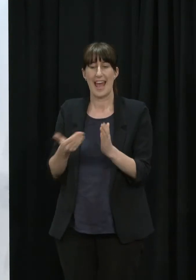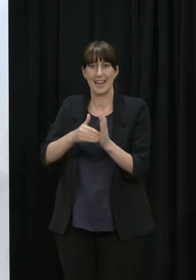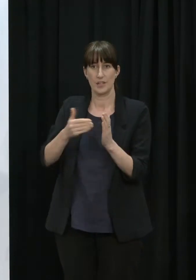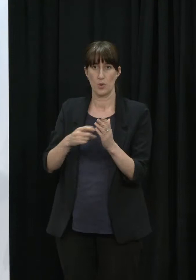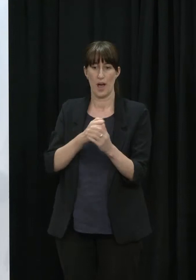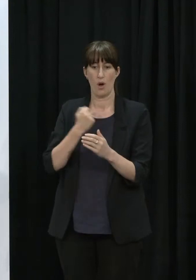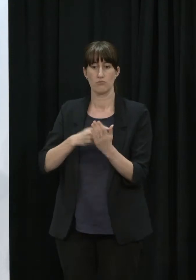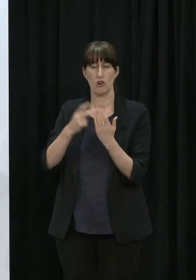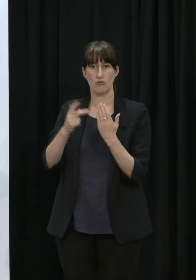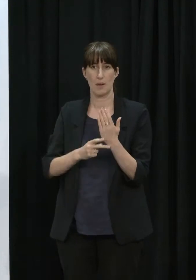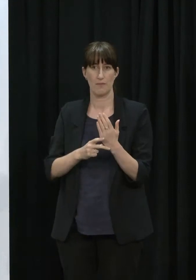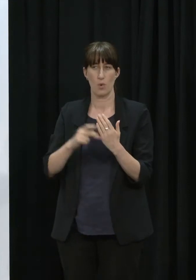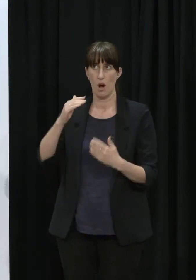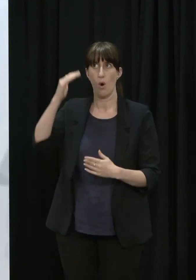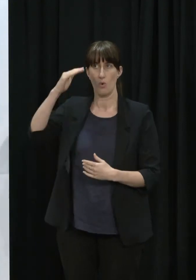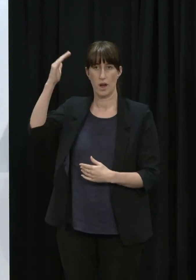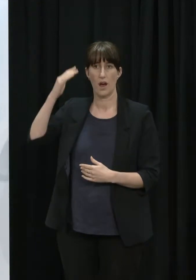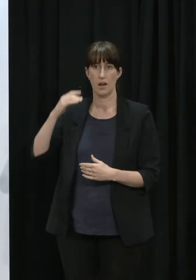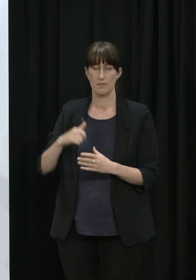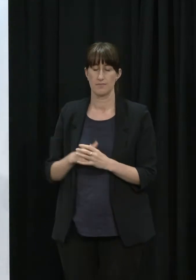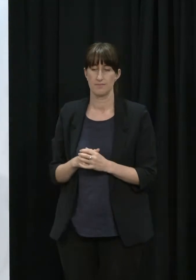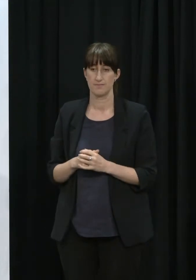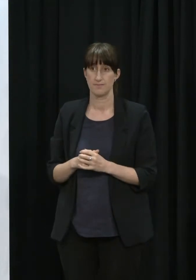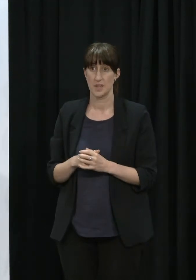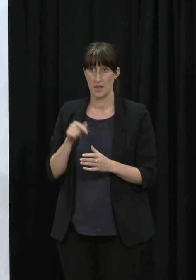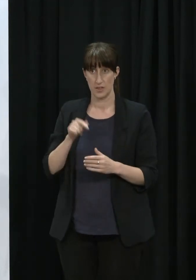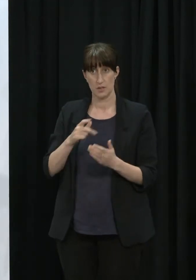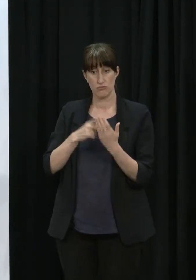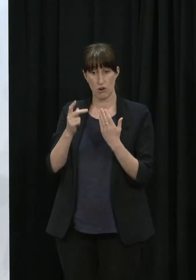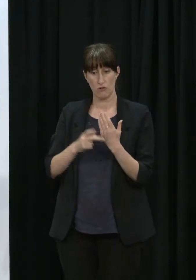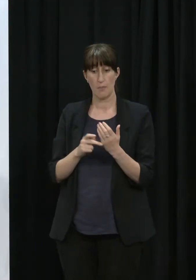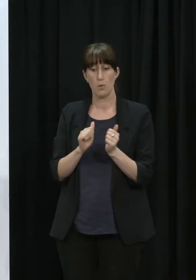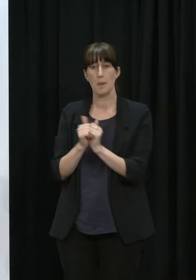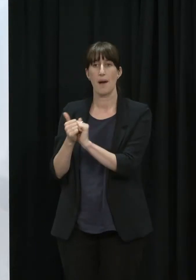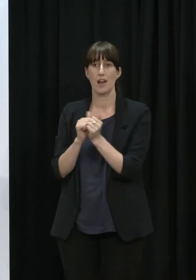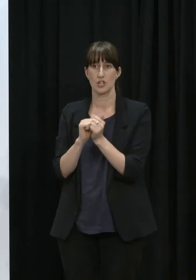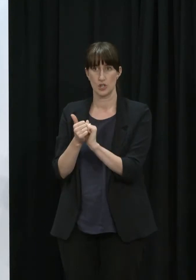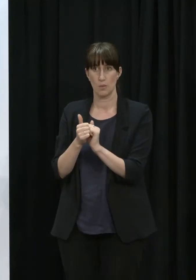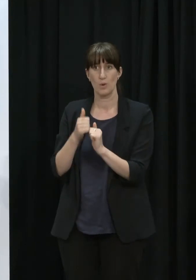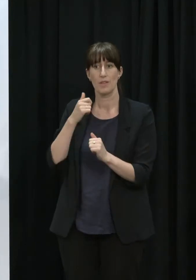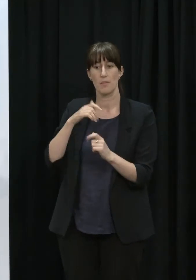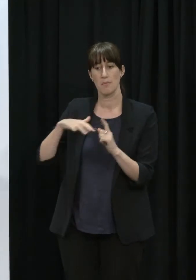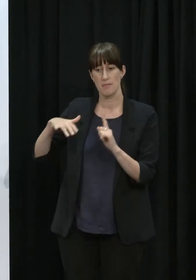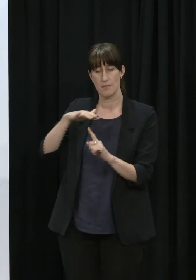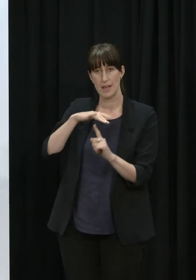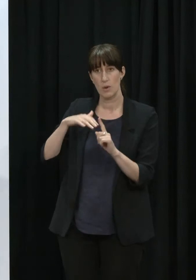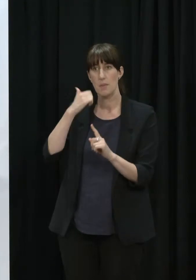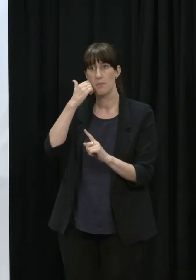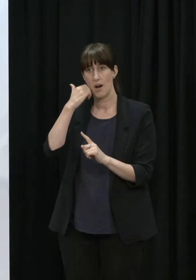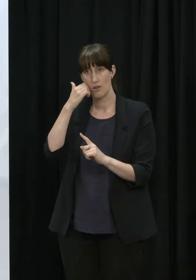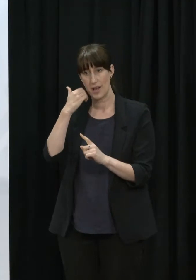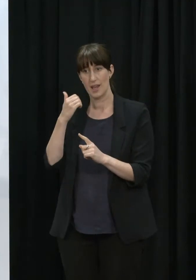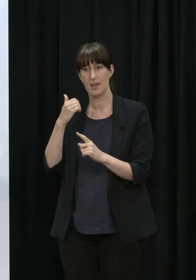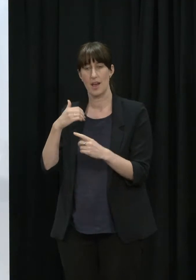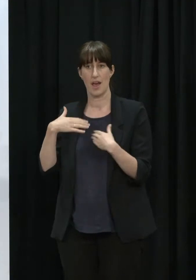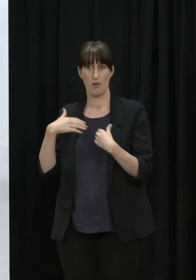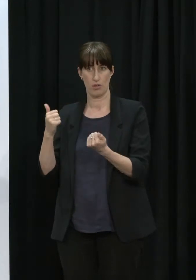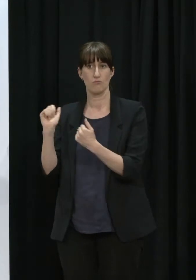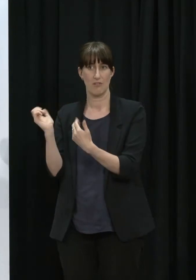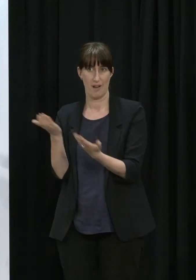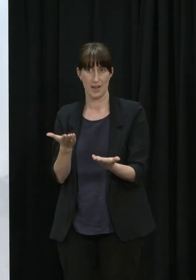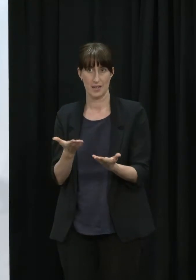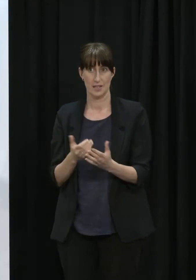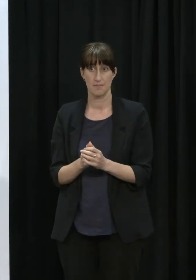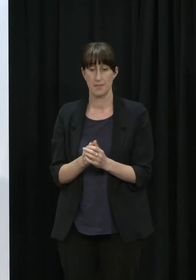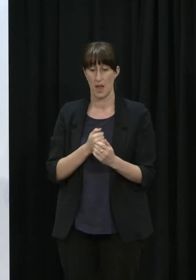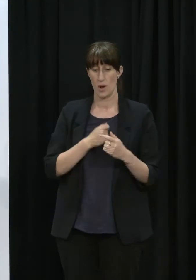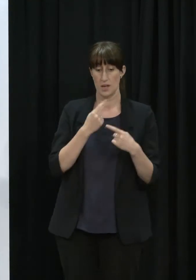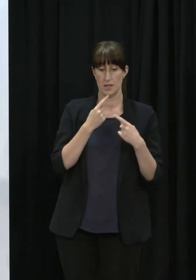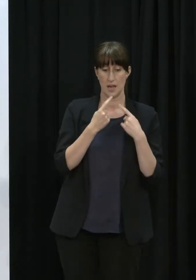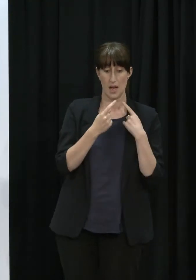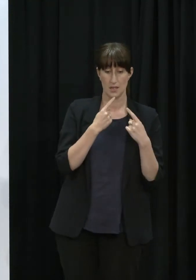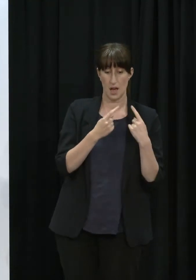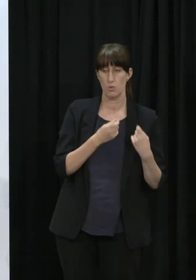whakatairanga COVID mo nga